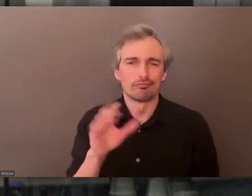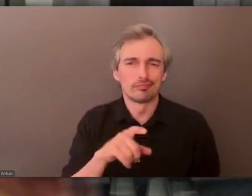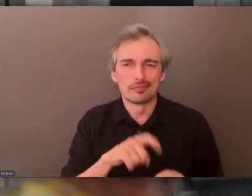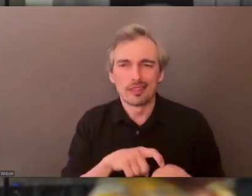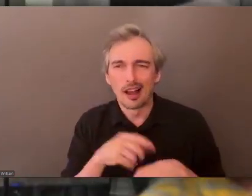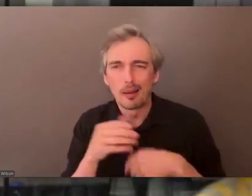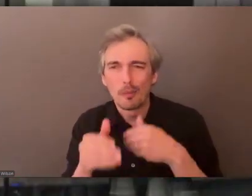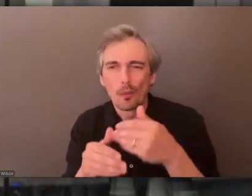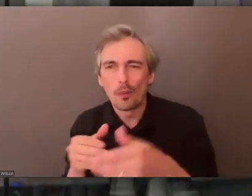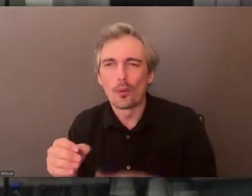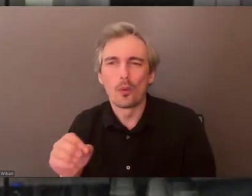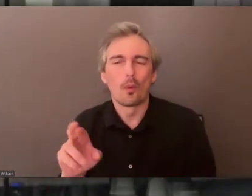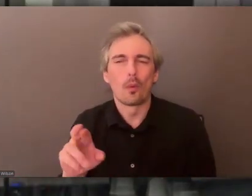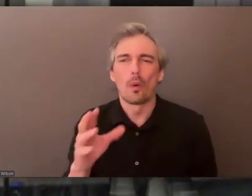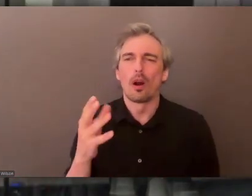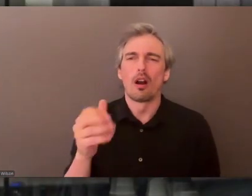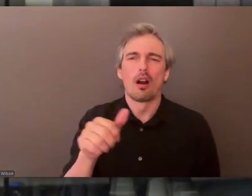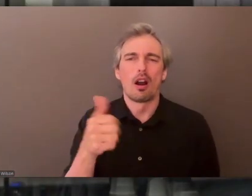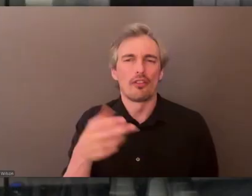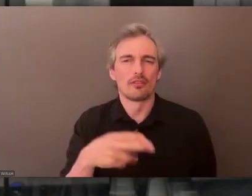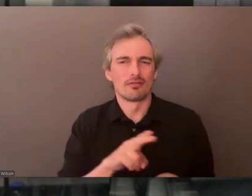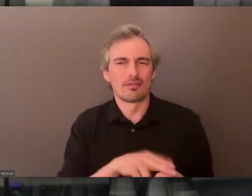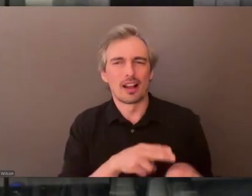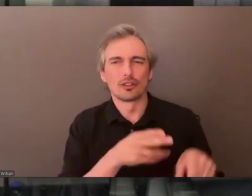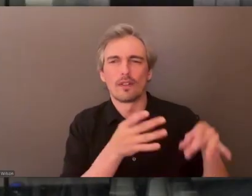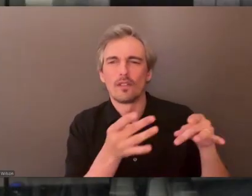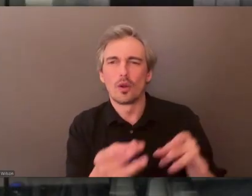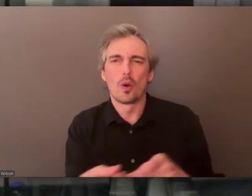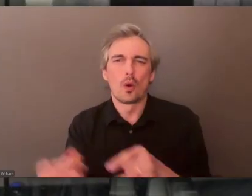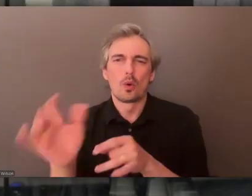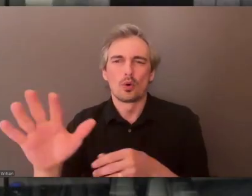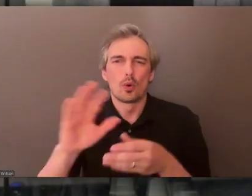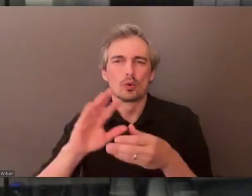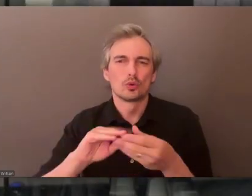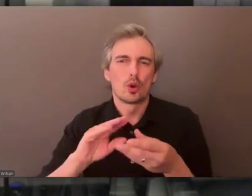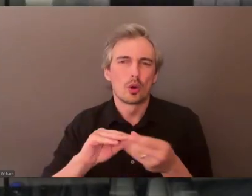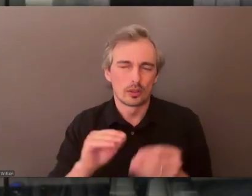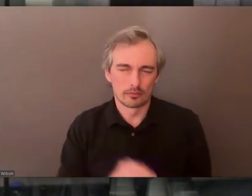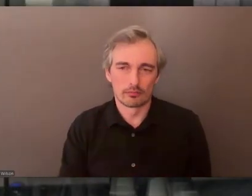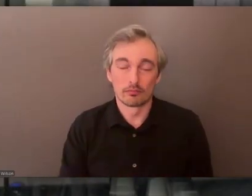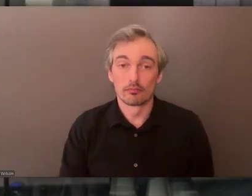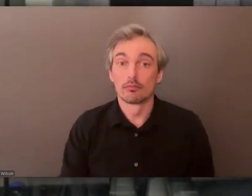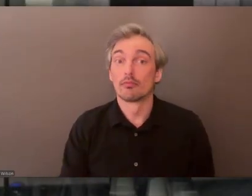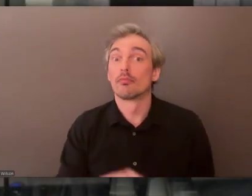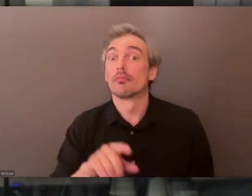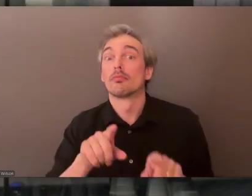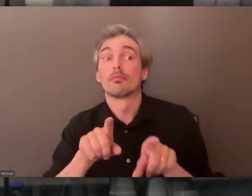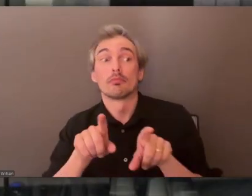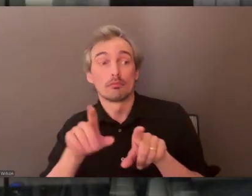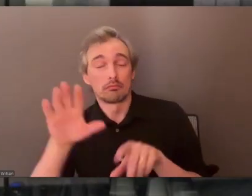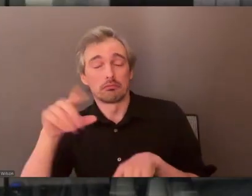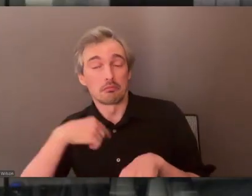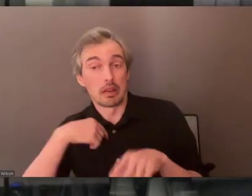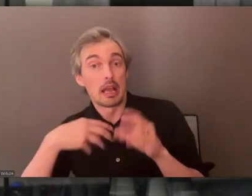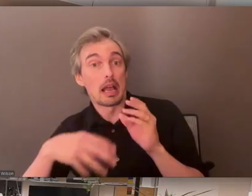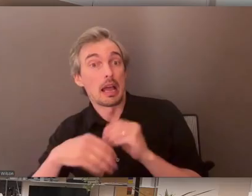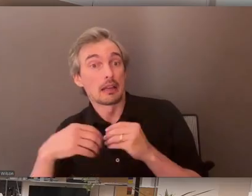さらに、使用しているツ ールにフィ ードバックを提供しましょう。 作成ツ ールをより良くするために。 問題がある場合は、そのフィ ードバックを提供してください。